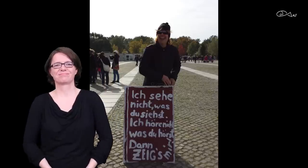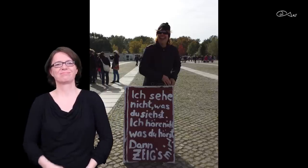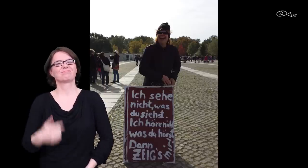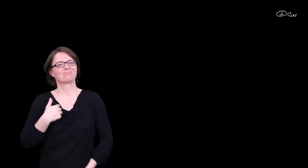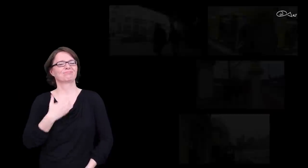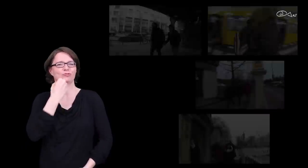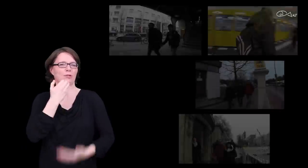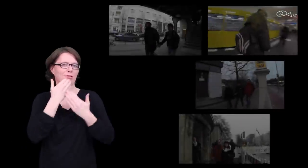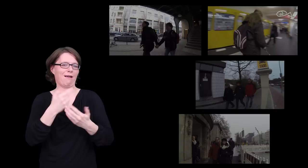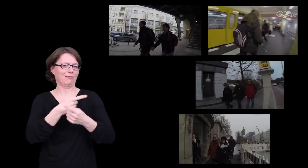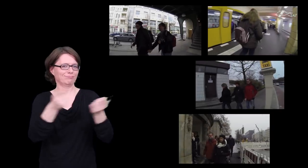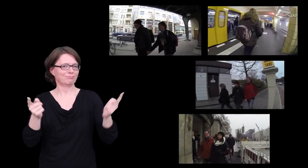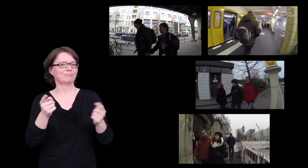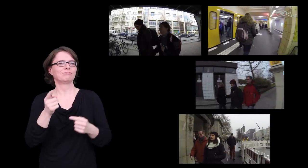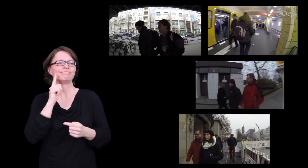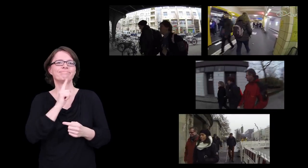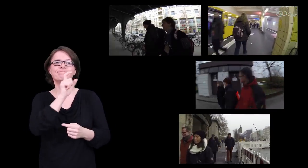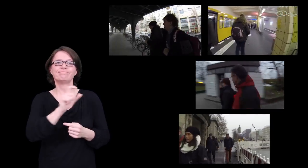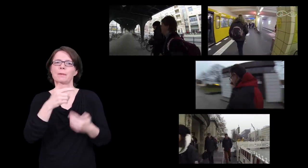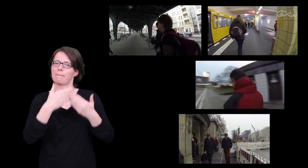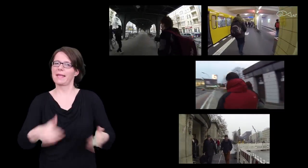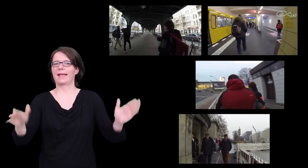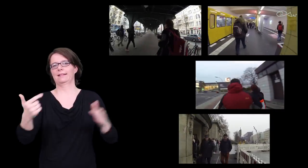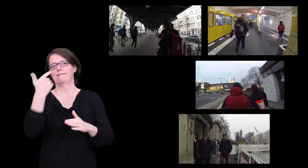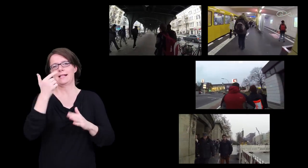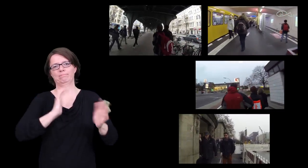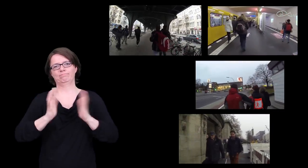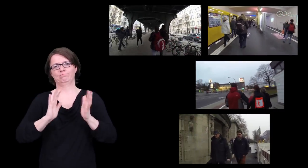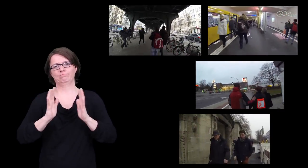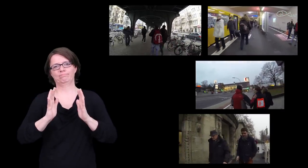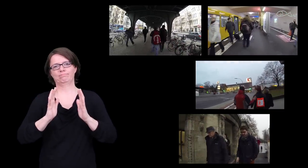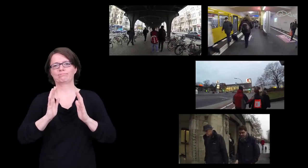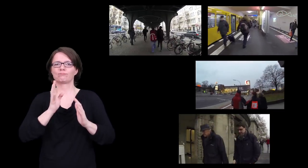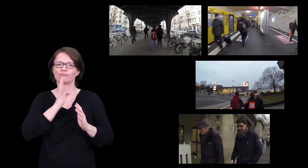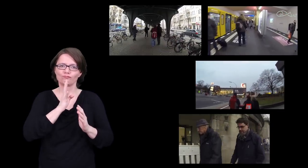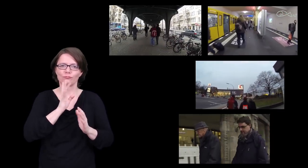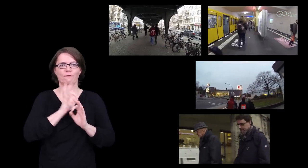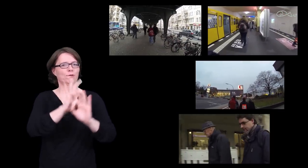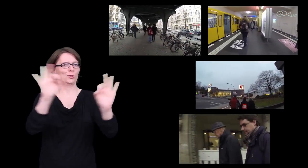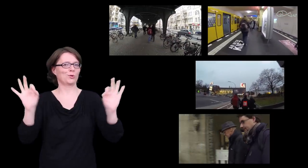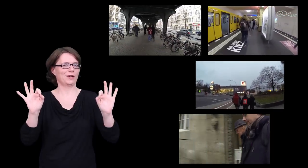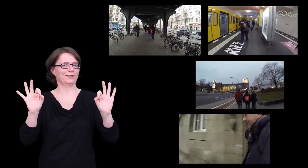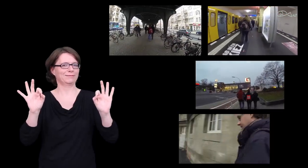Ich möchte allen Tauben danken, die bereit waren vor der Kamera zu erzählen.